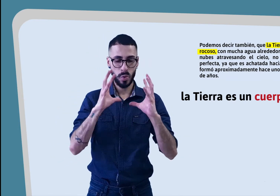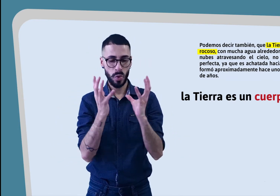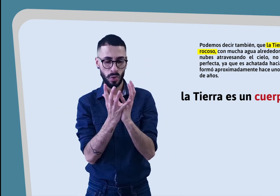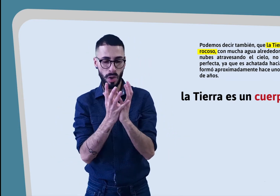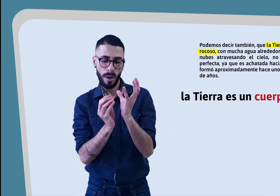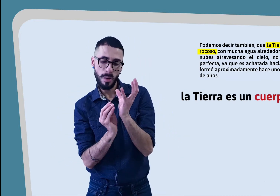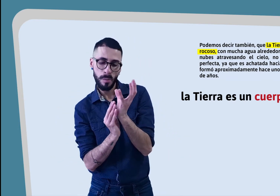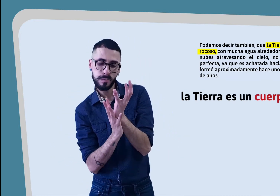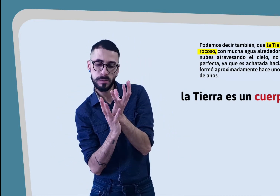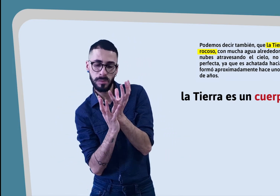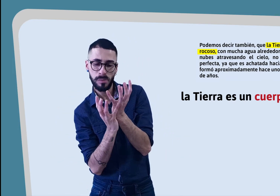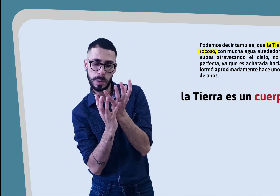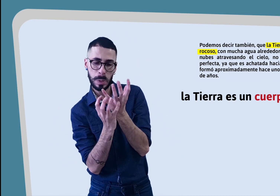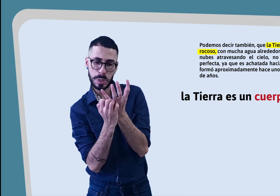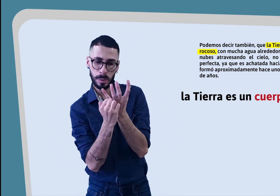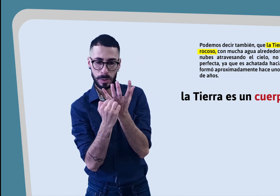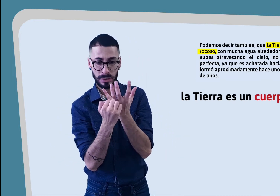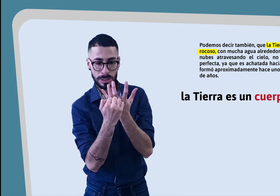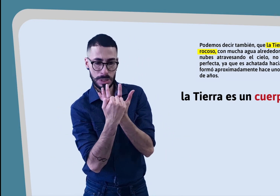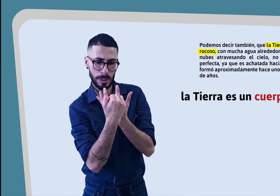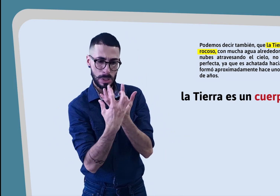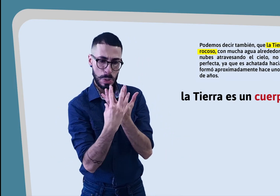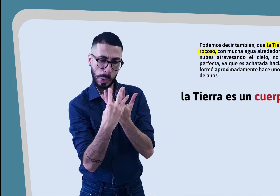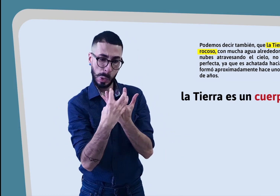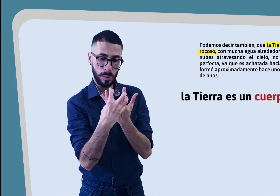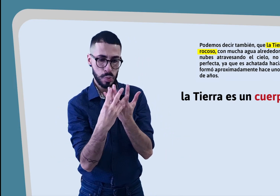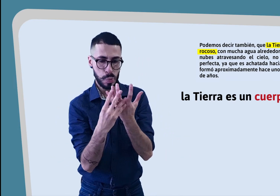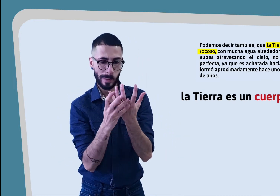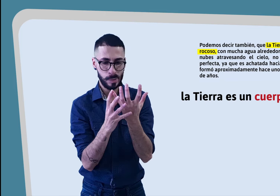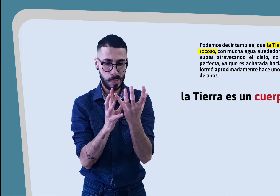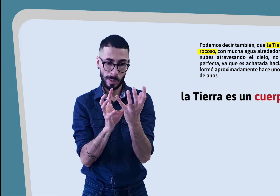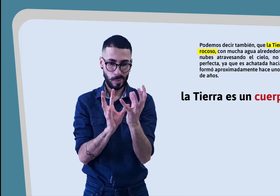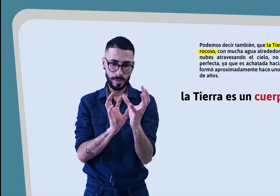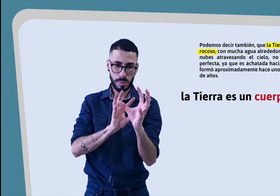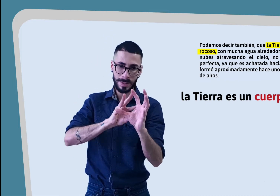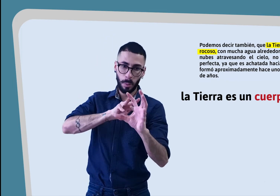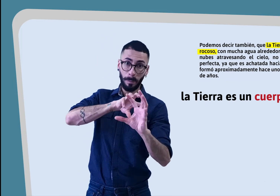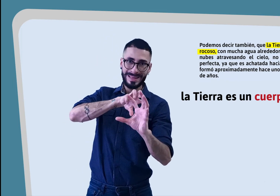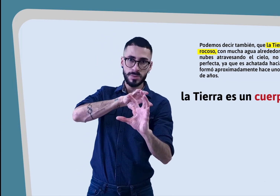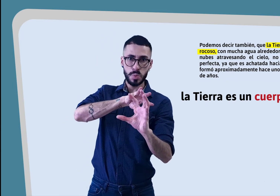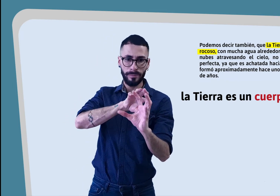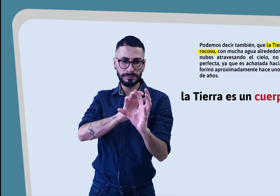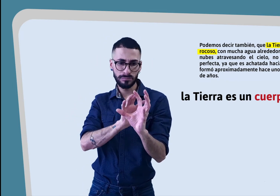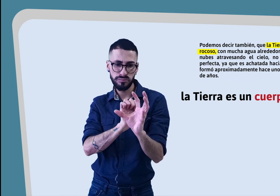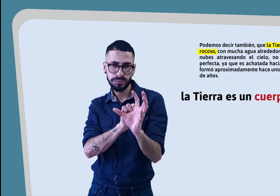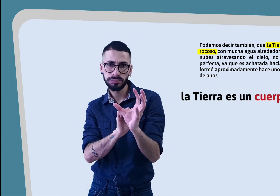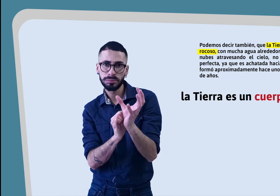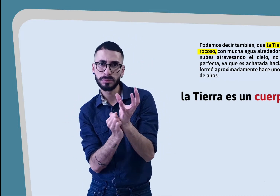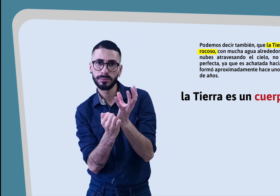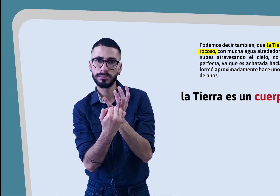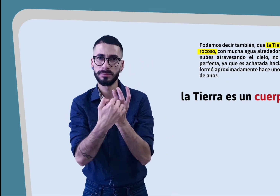La Tierra es un cuerpo rocoso.